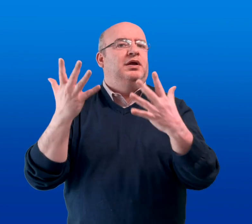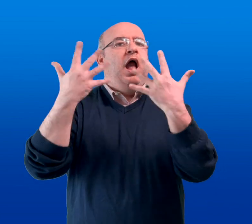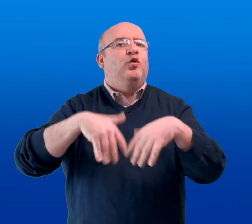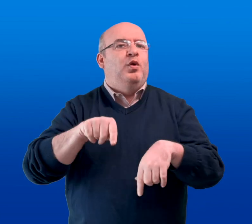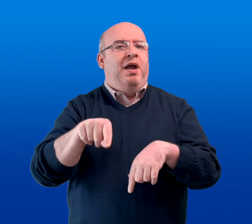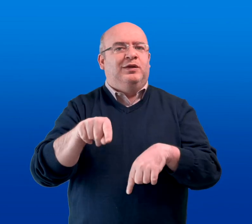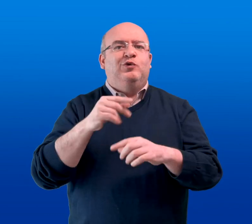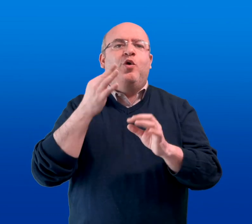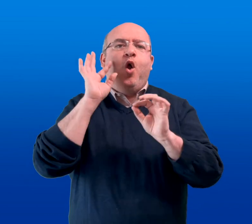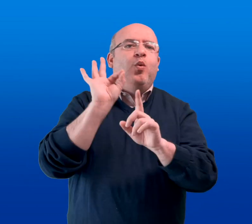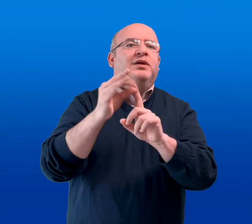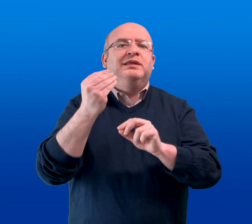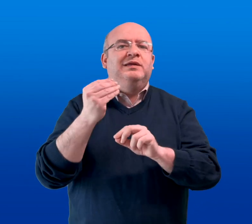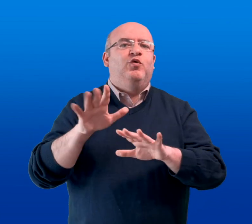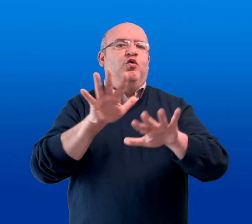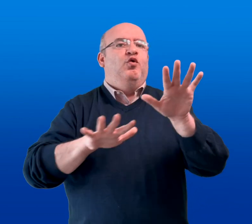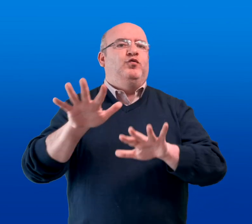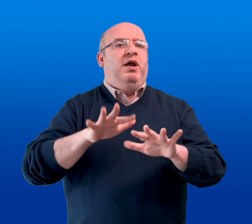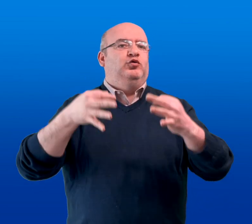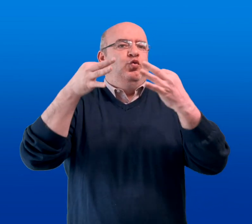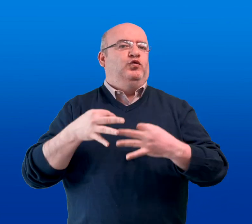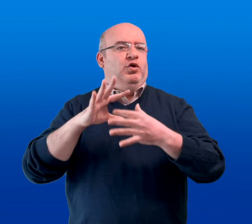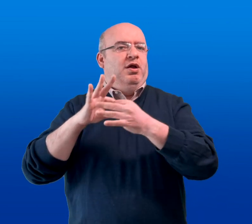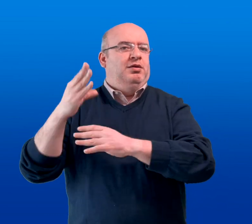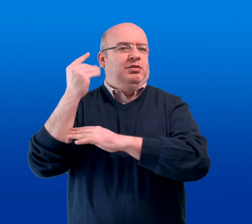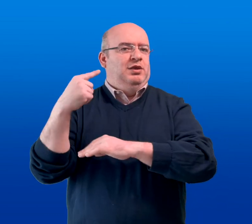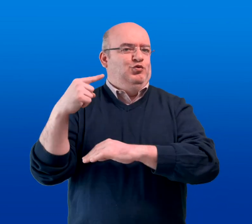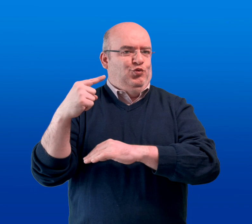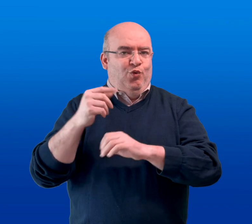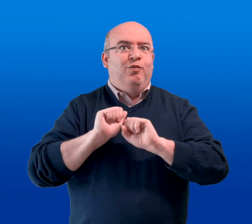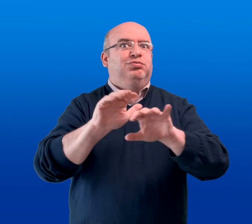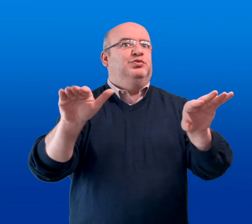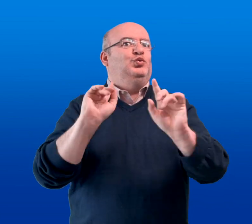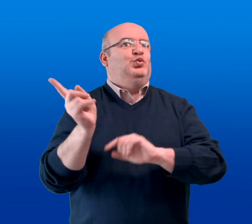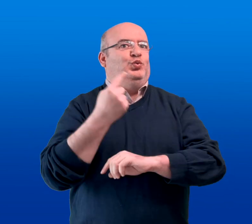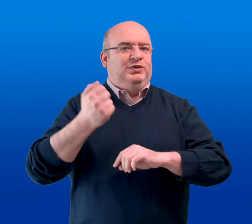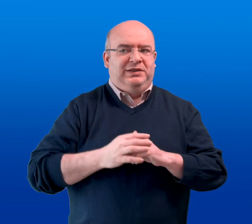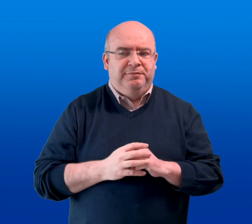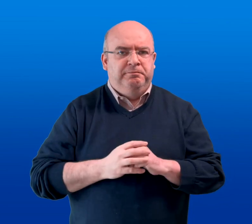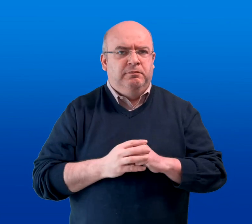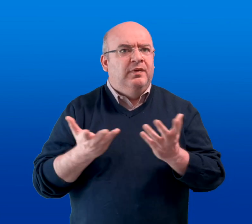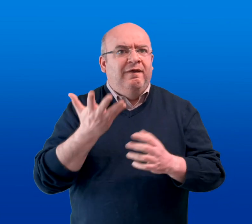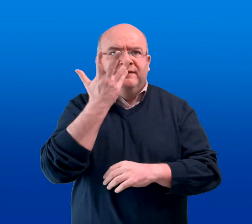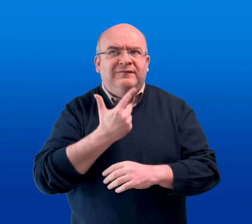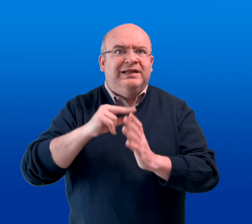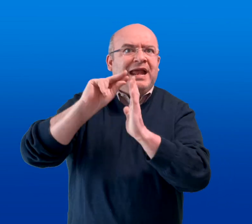che si sono iscritti tramite un form presente nel sito nazionale ENS per ricevere le notizie ufficiali nel proprio client di posta elettronica.